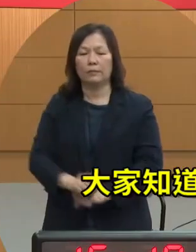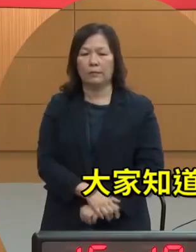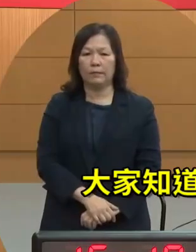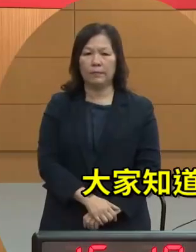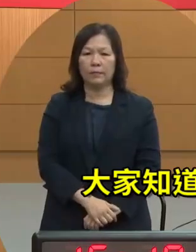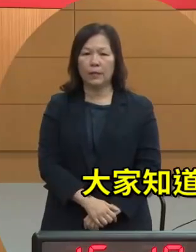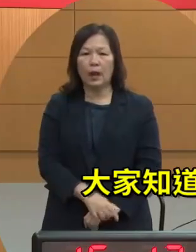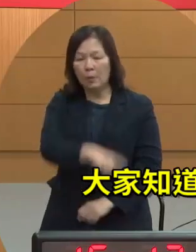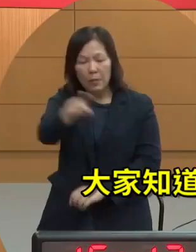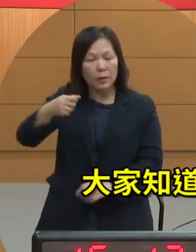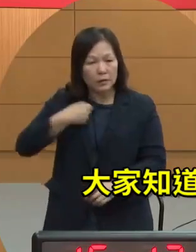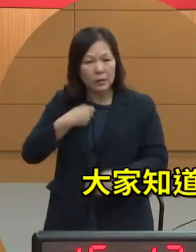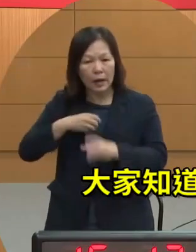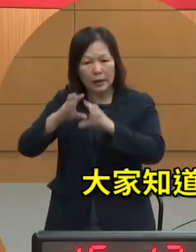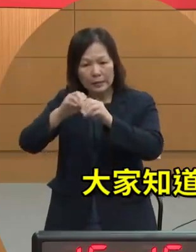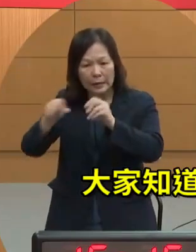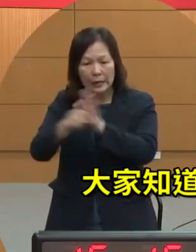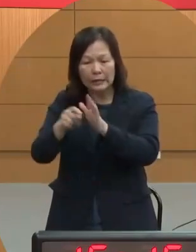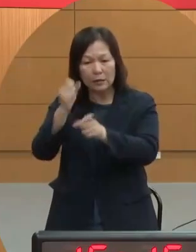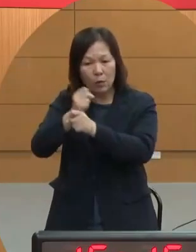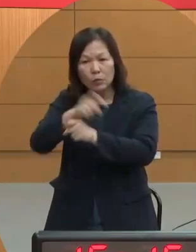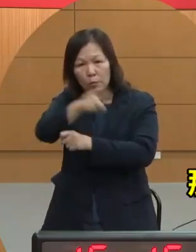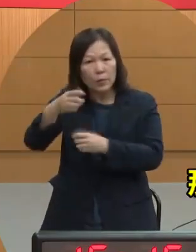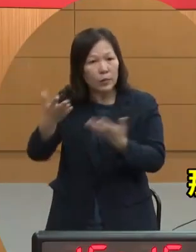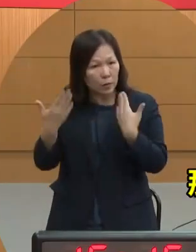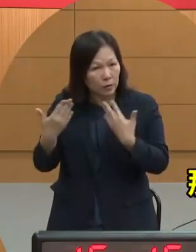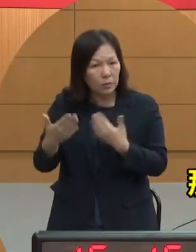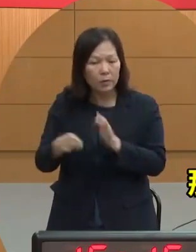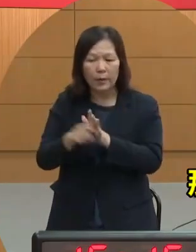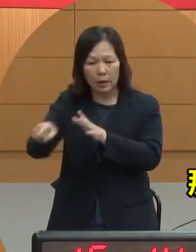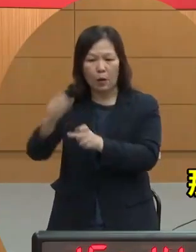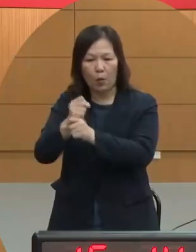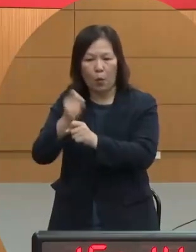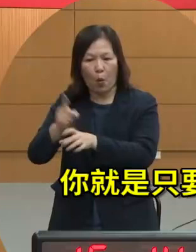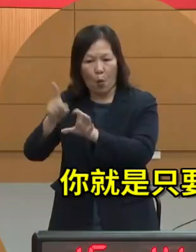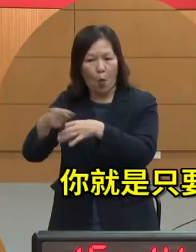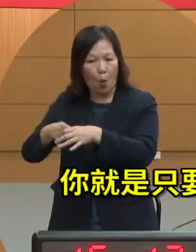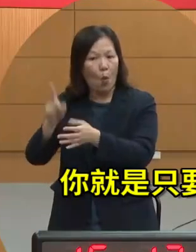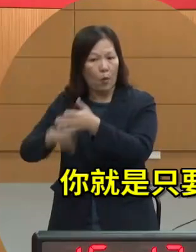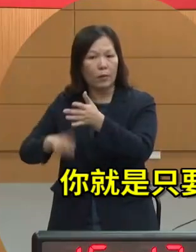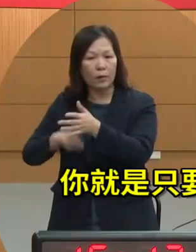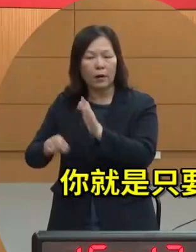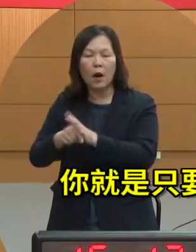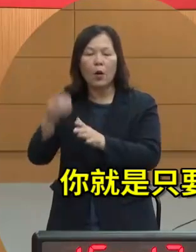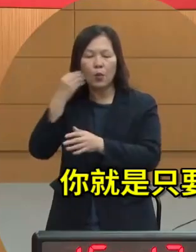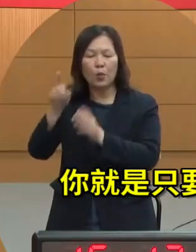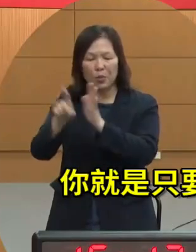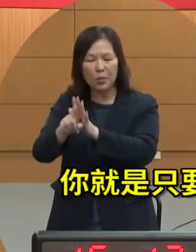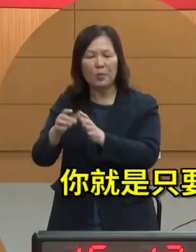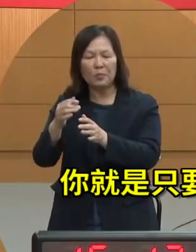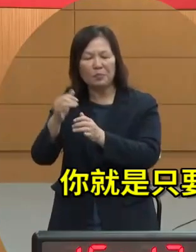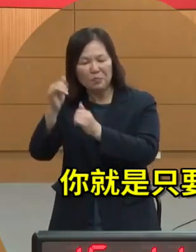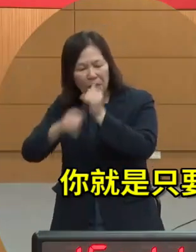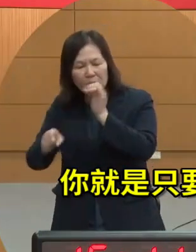大家知道砂石業是個什麼樣的行業嗎 那行業其實非常好賺 你就是只要有背景 有勢力 去圈一個河道